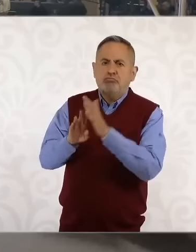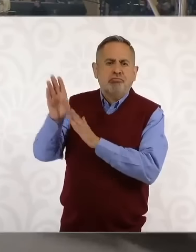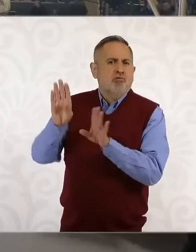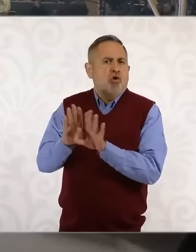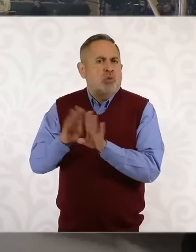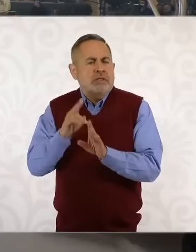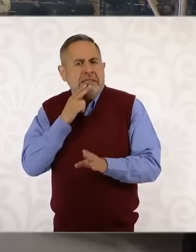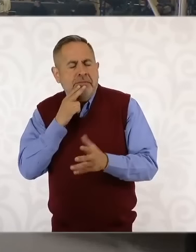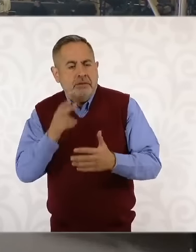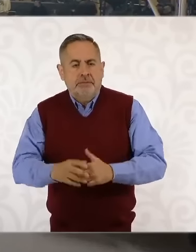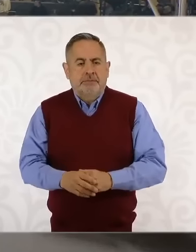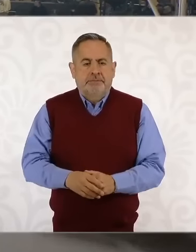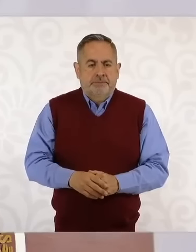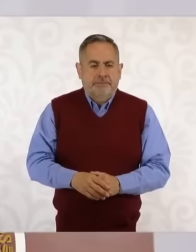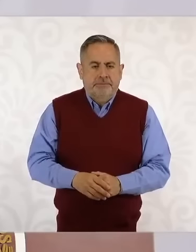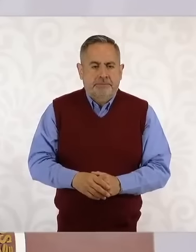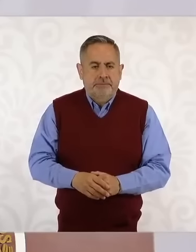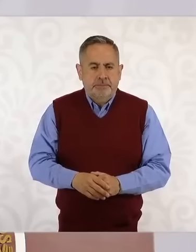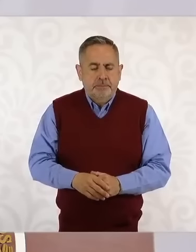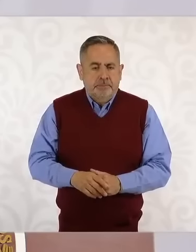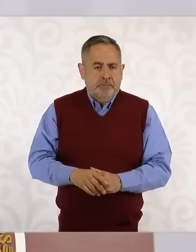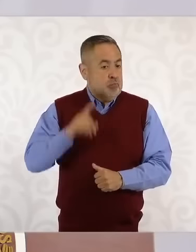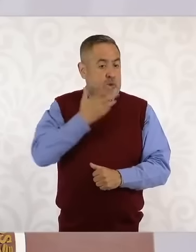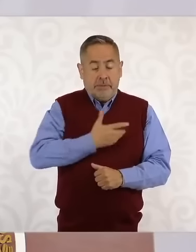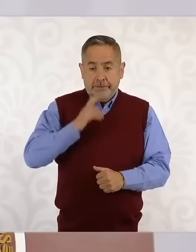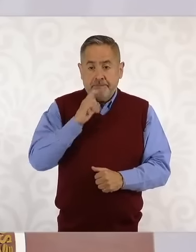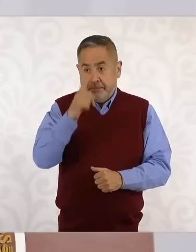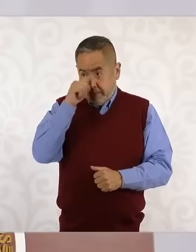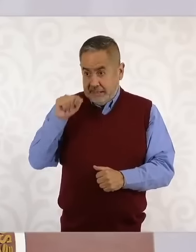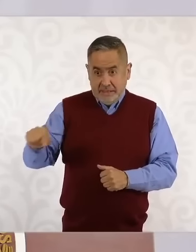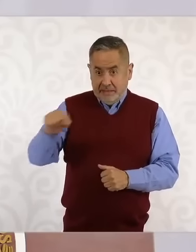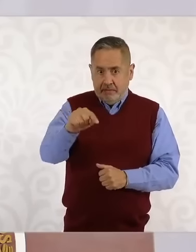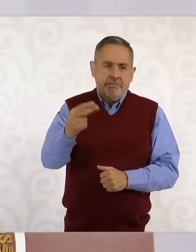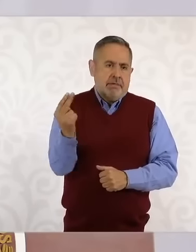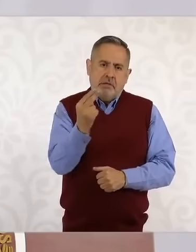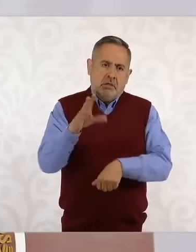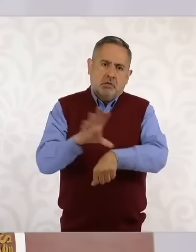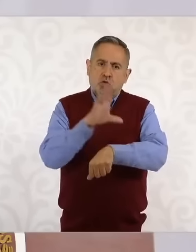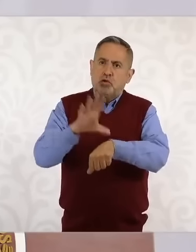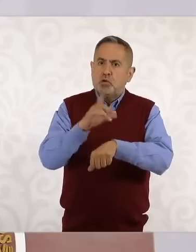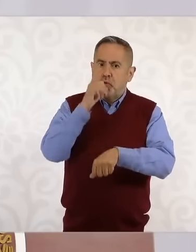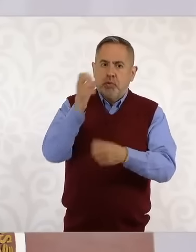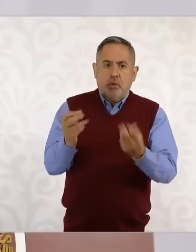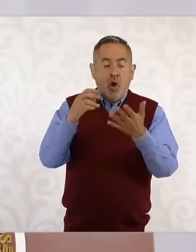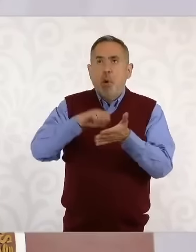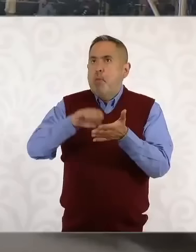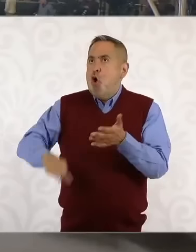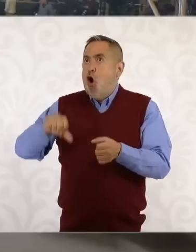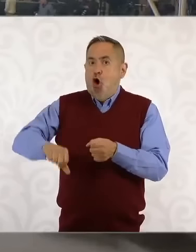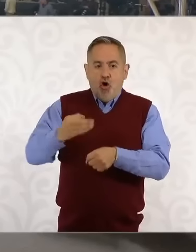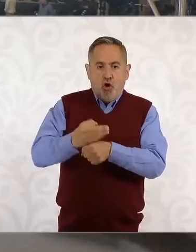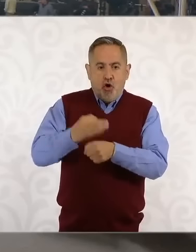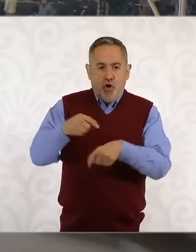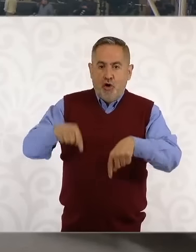para el desarrollo del país se necesita energía para que el día de hoy que estamos aquí en este